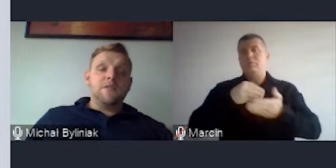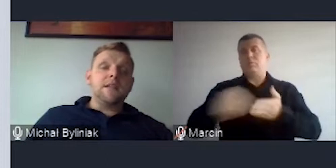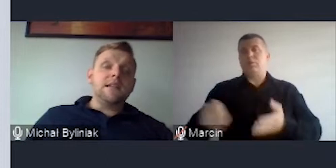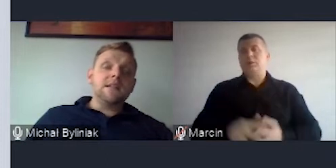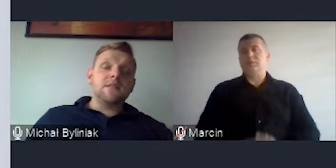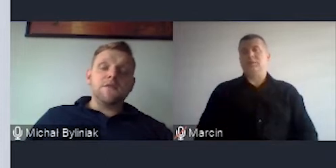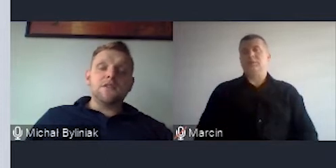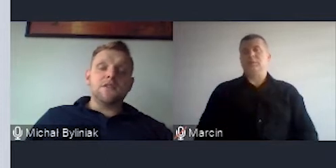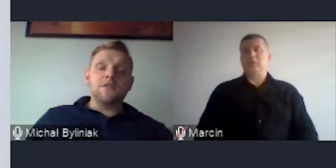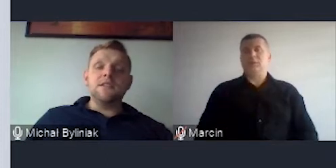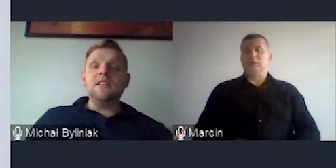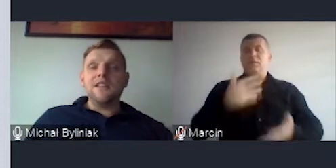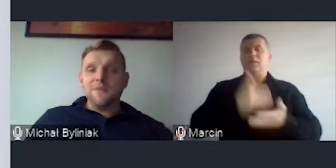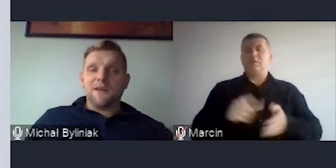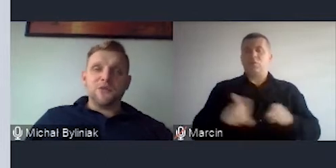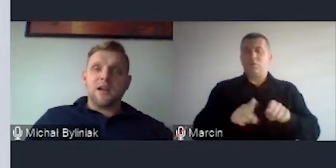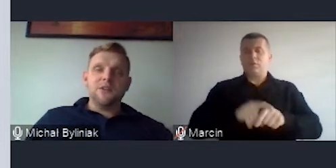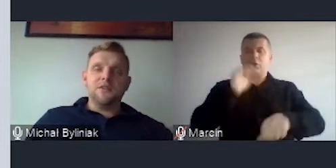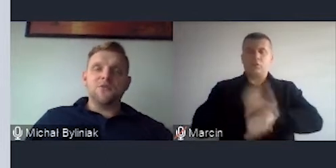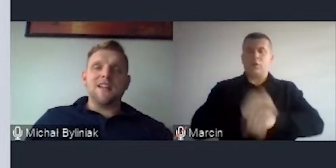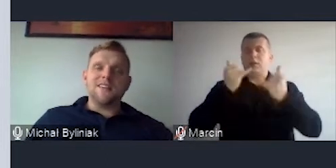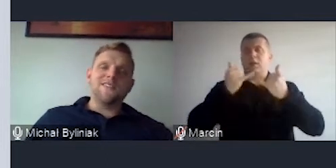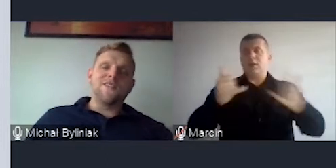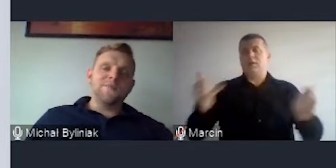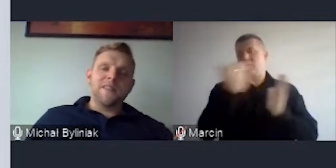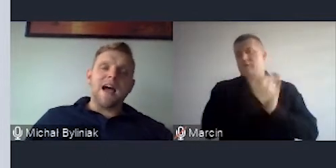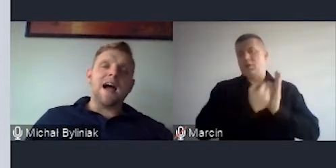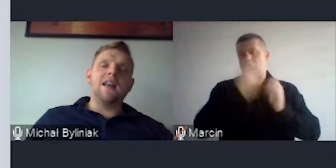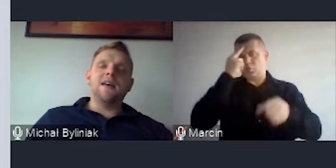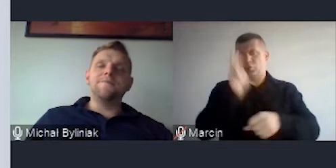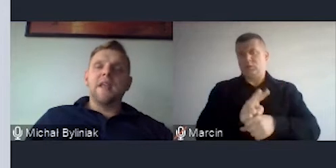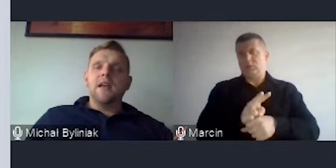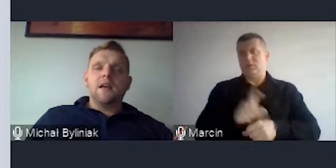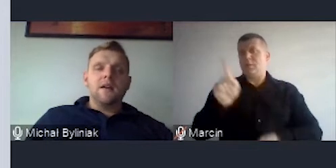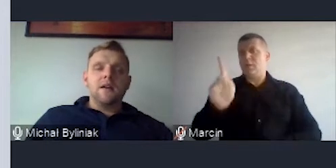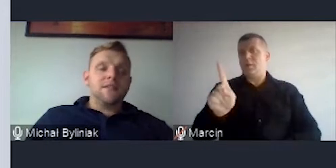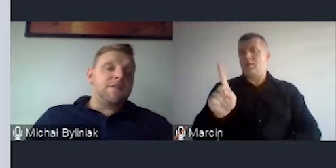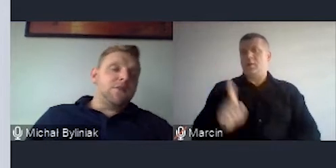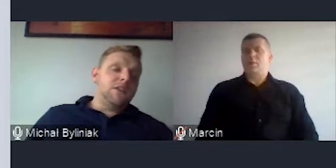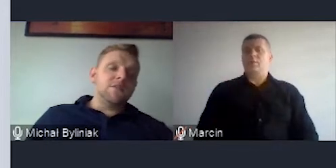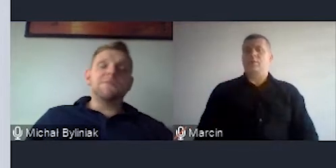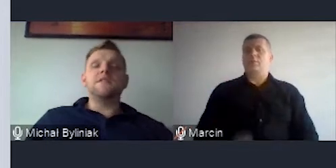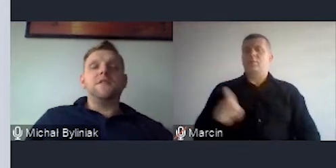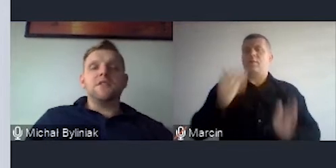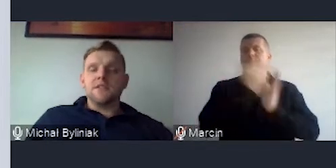Wydatek jest również zgodny z innymi warunkami uznania go, ale te warunki są specyficzne,